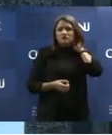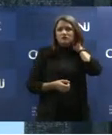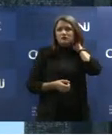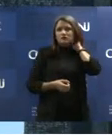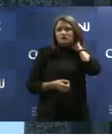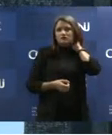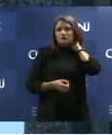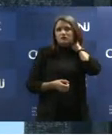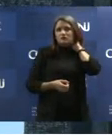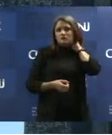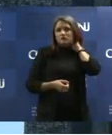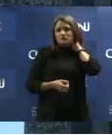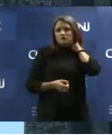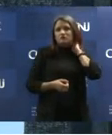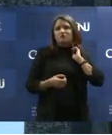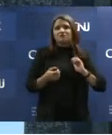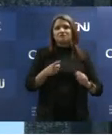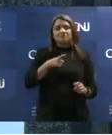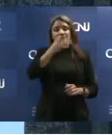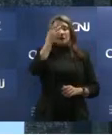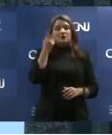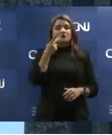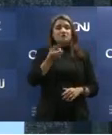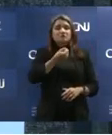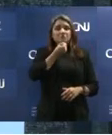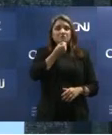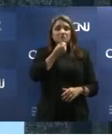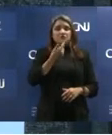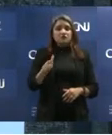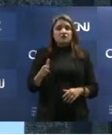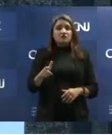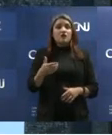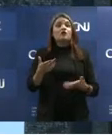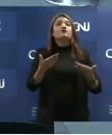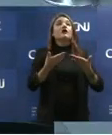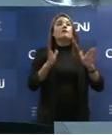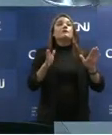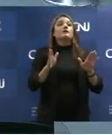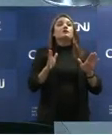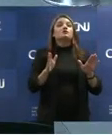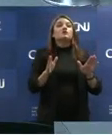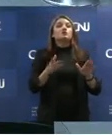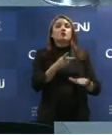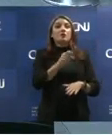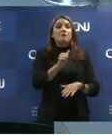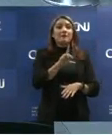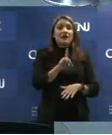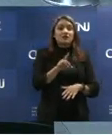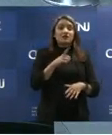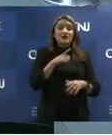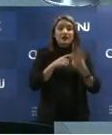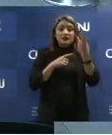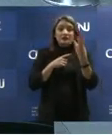É por maioria a abertura do PAD né, porque tem três votos pelo arquivamento. Acho que Vossa Excelência